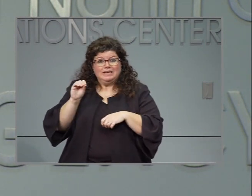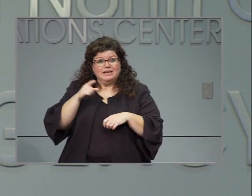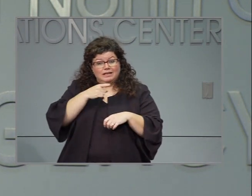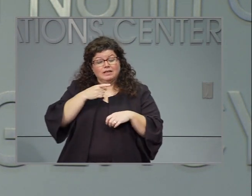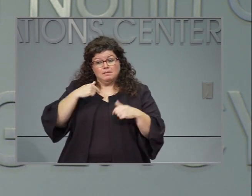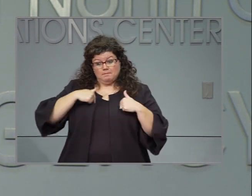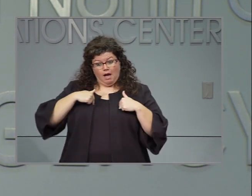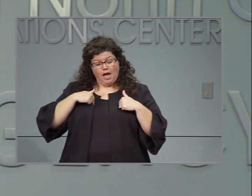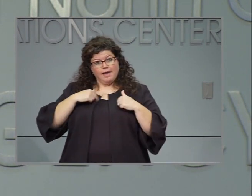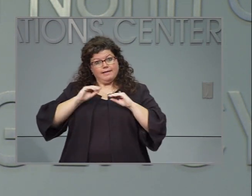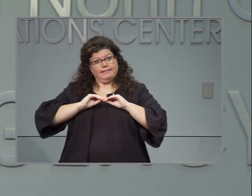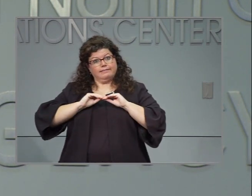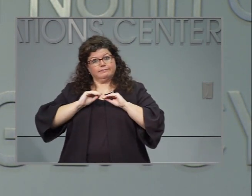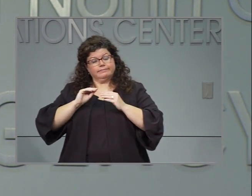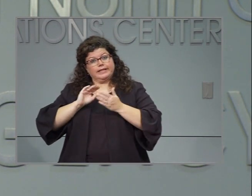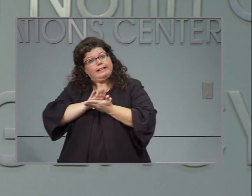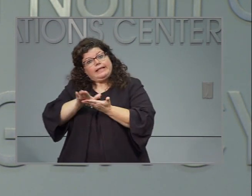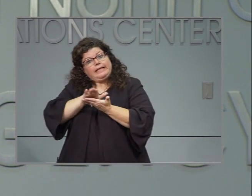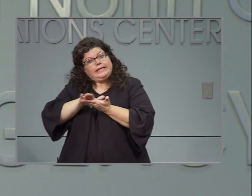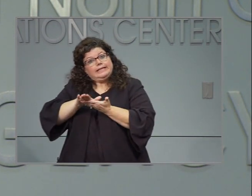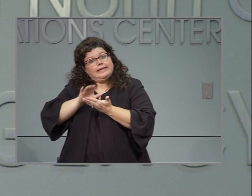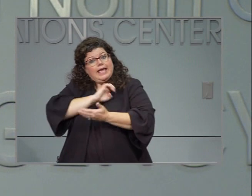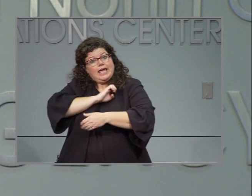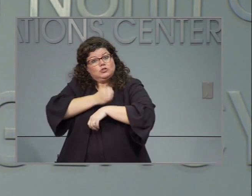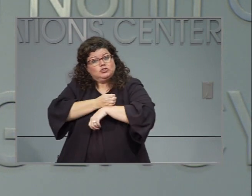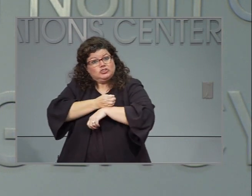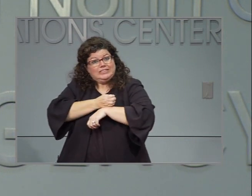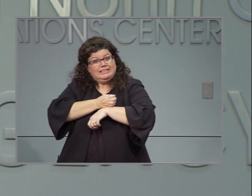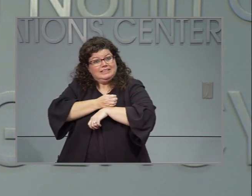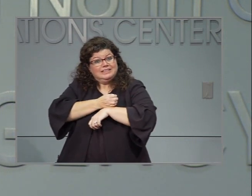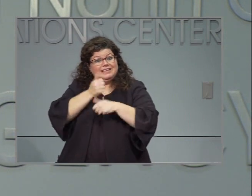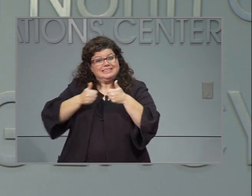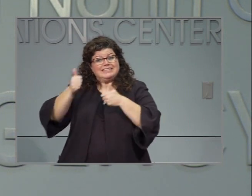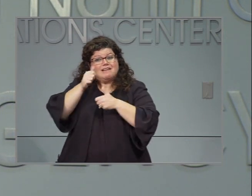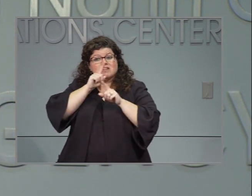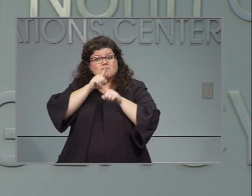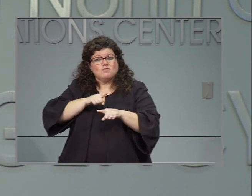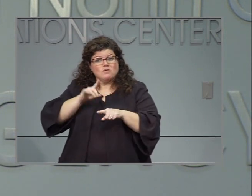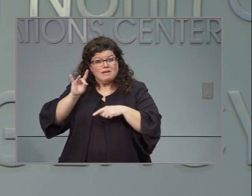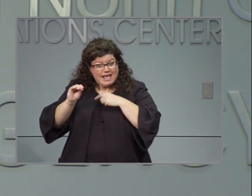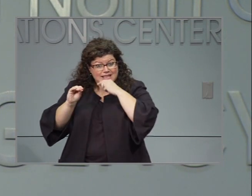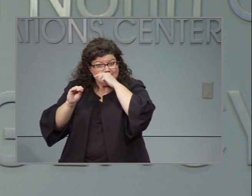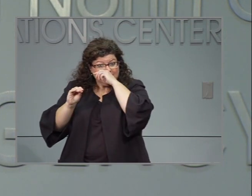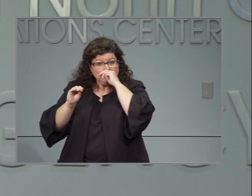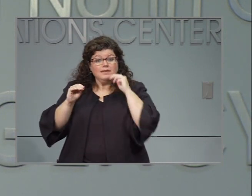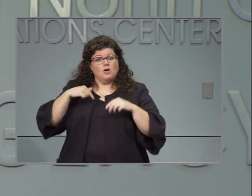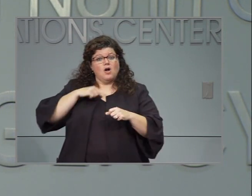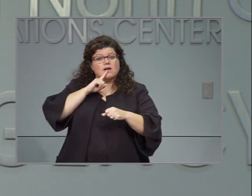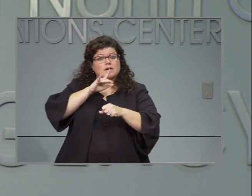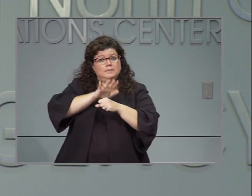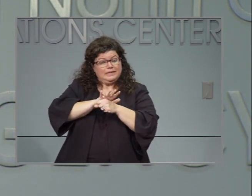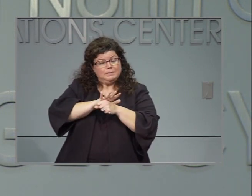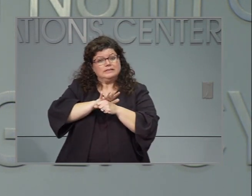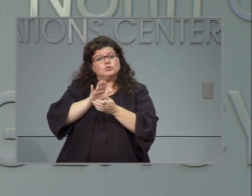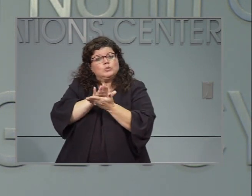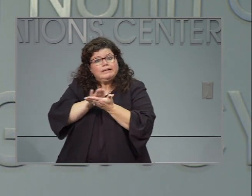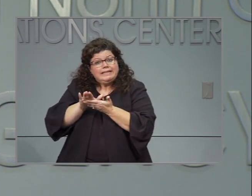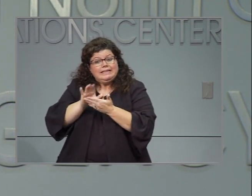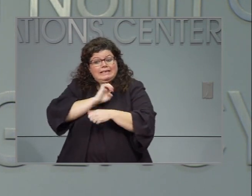respuesta. Mi plan de energía limpia la orden ejecutiva, siete ochenta y.